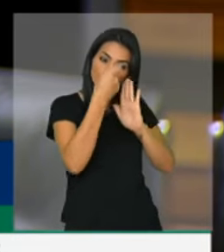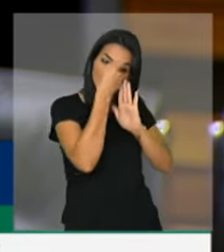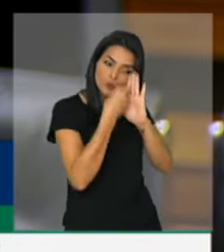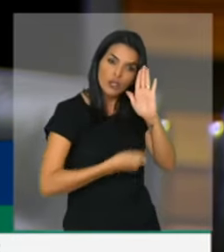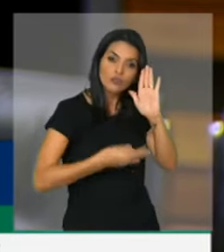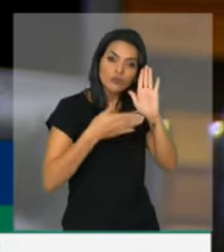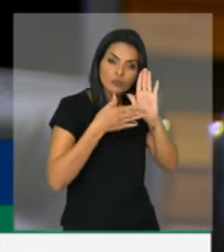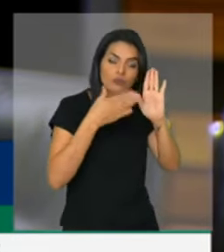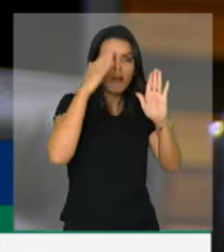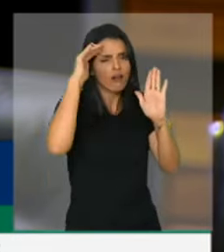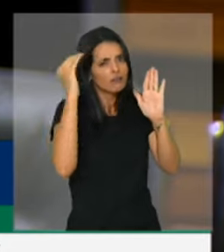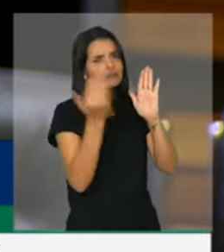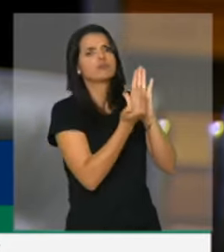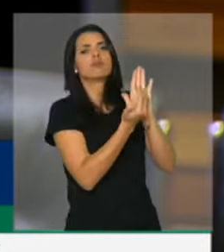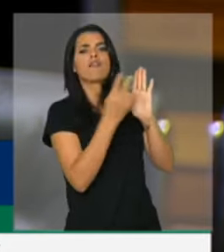SUS, É CLARO. SISTEMA QUE... QUE FUNCIONA, APESAR DOS